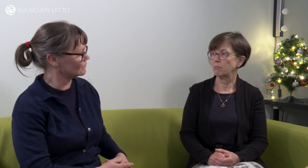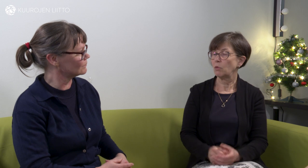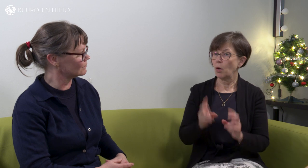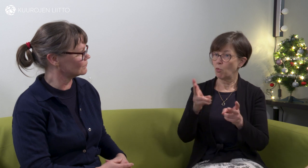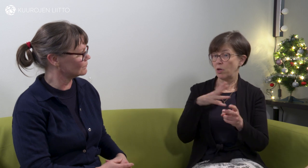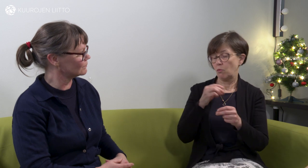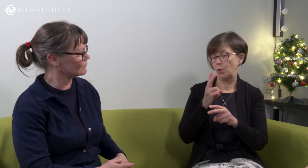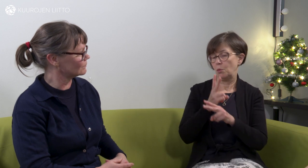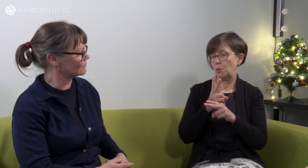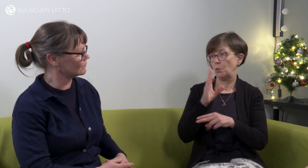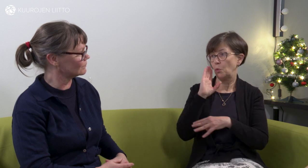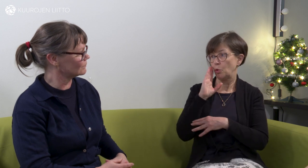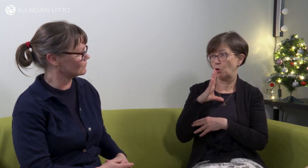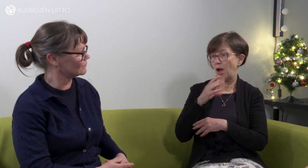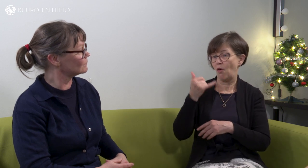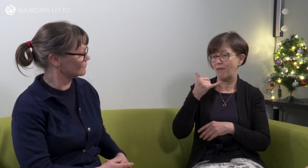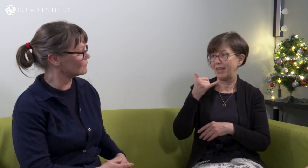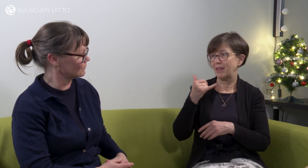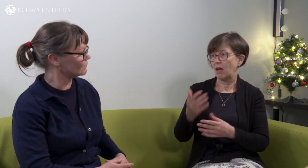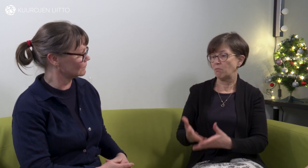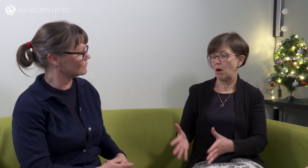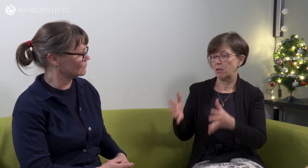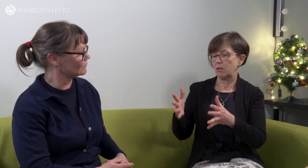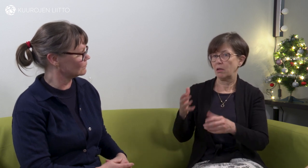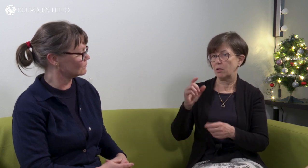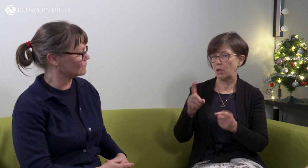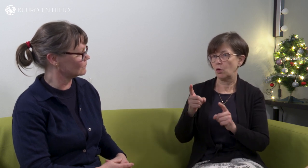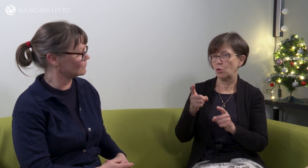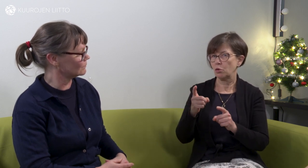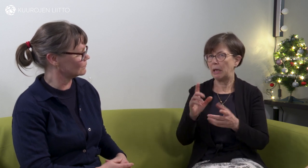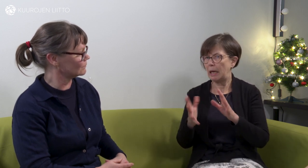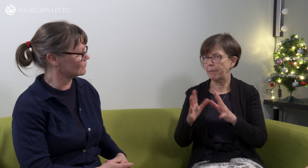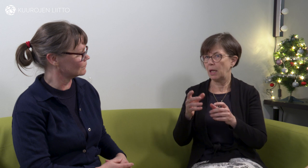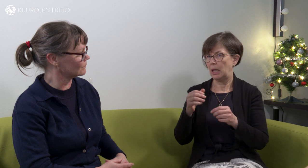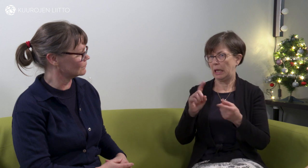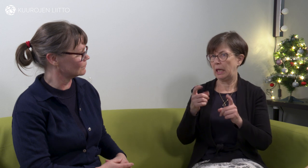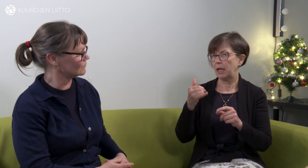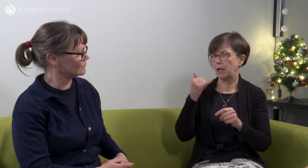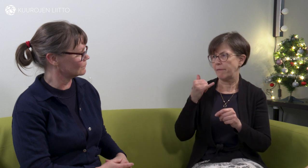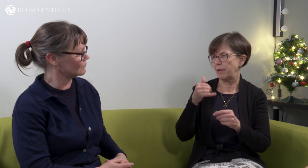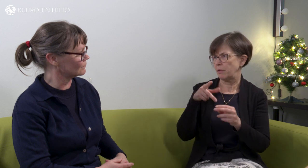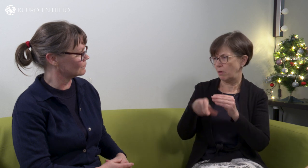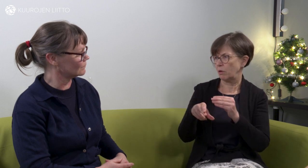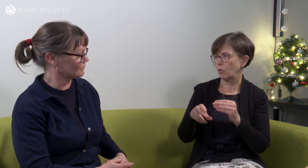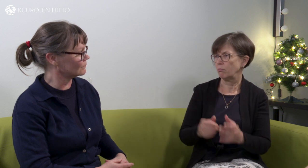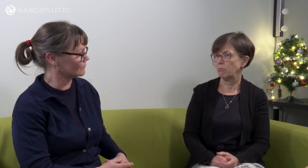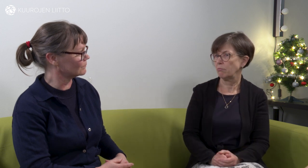Kotiin kannattaa myös varata kanisterillinen vettä jos epäilette, - että vedentulo saattaa katketa.